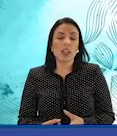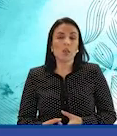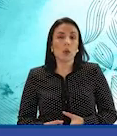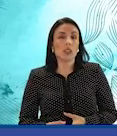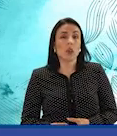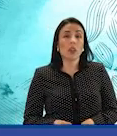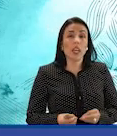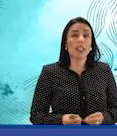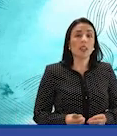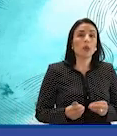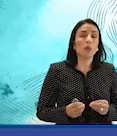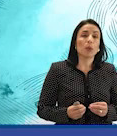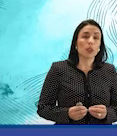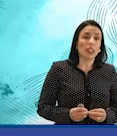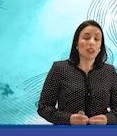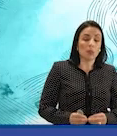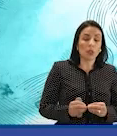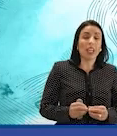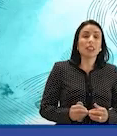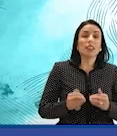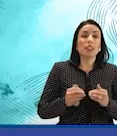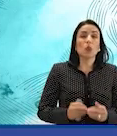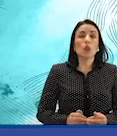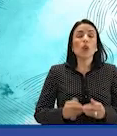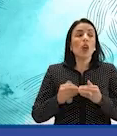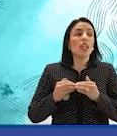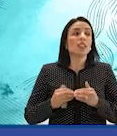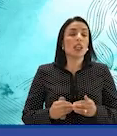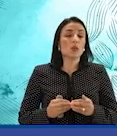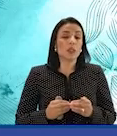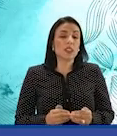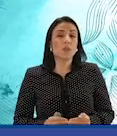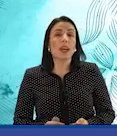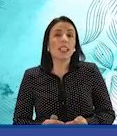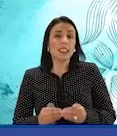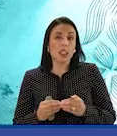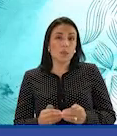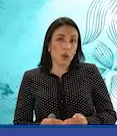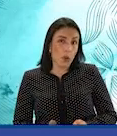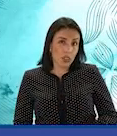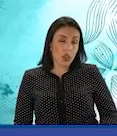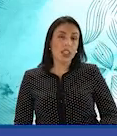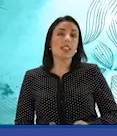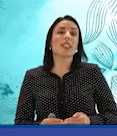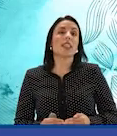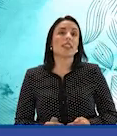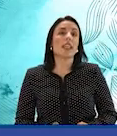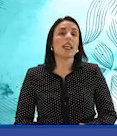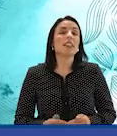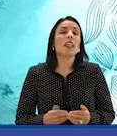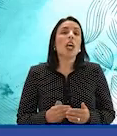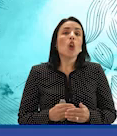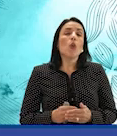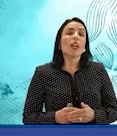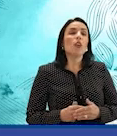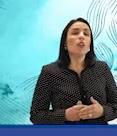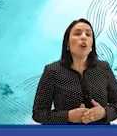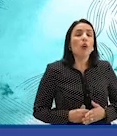a la aprobación. Y aquí es muy importante porque este es uno de los principales improbaciones que se dan luego,